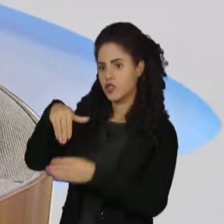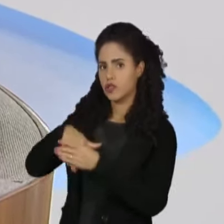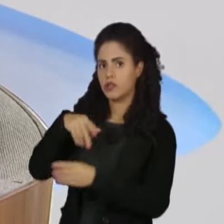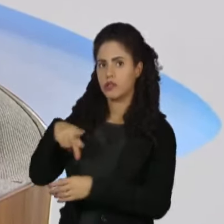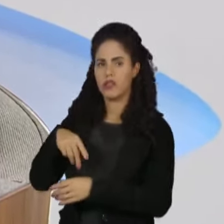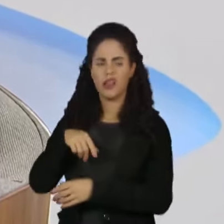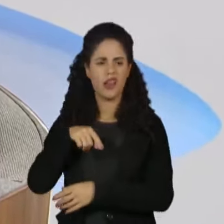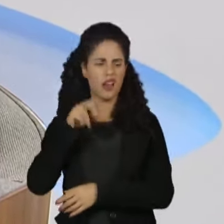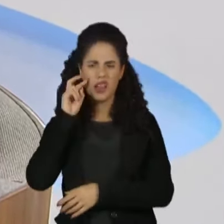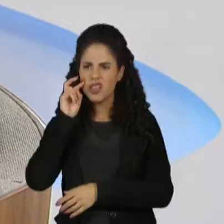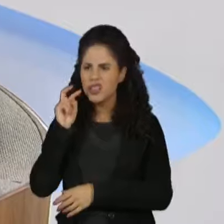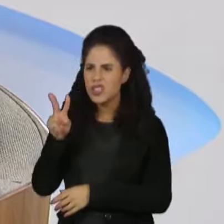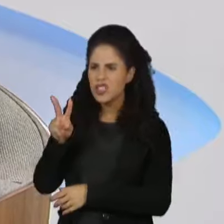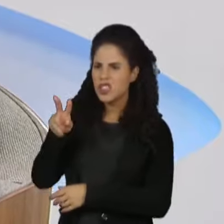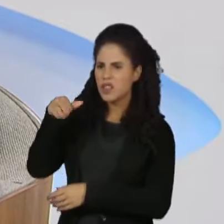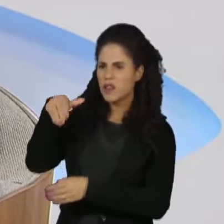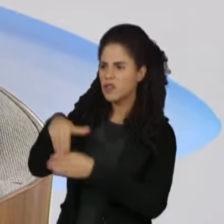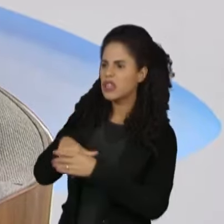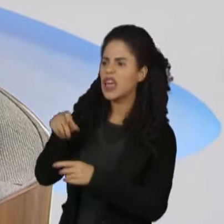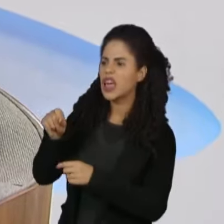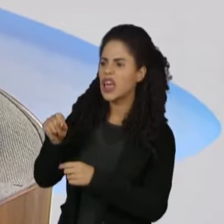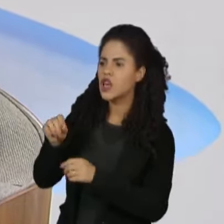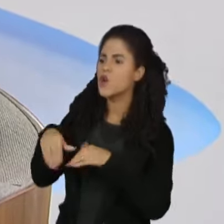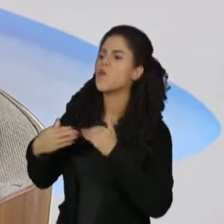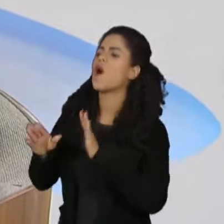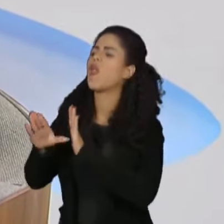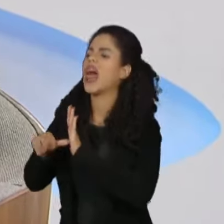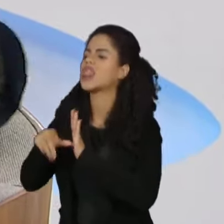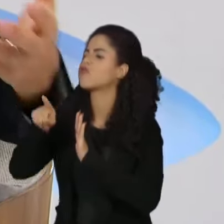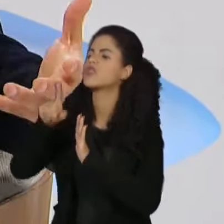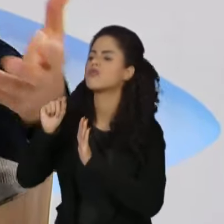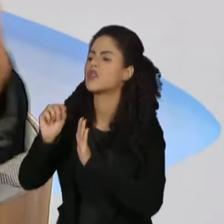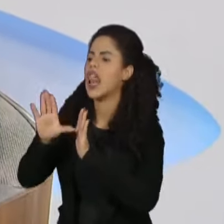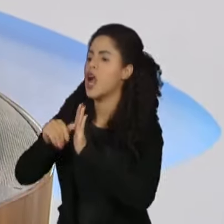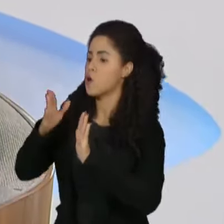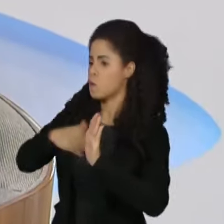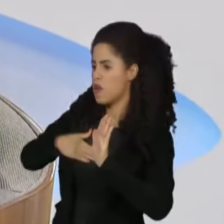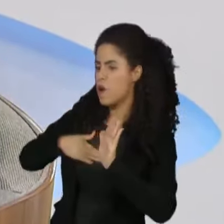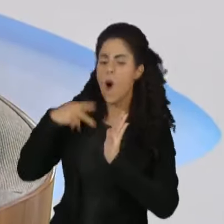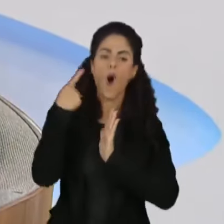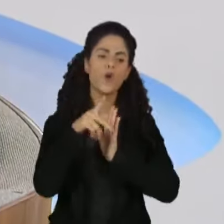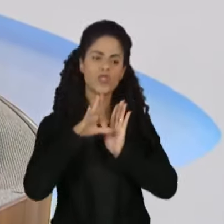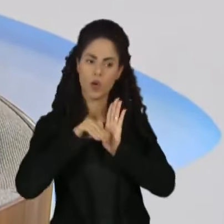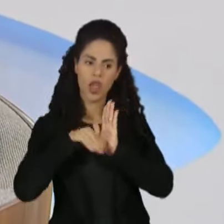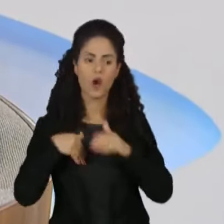votar no meu ladrão no seu uhum né então isso perde uma força na medida em que a percepção